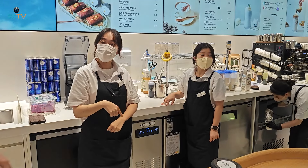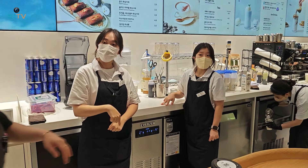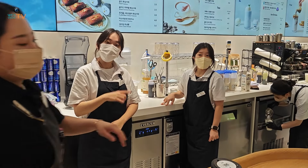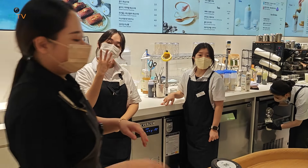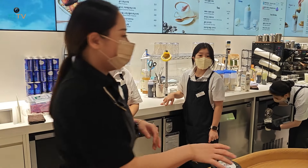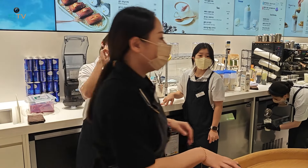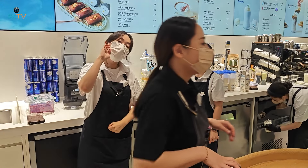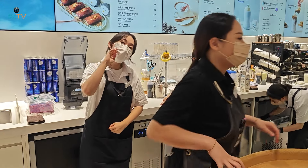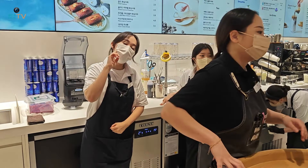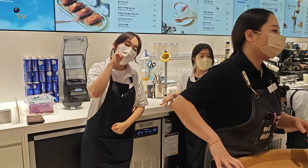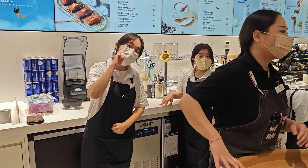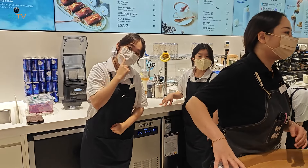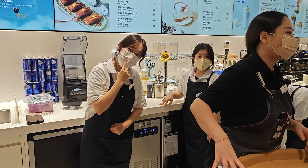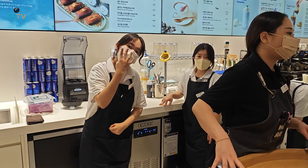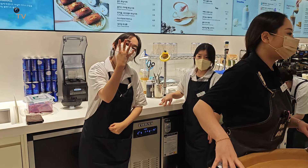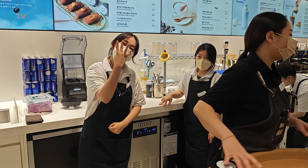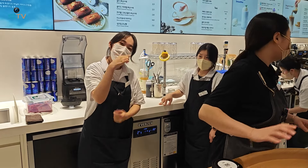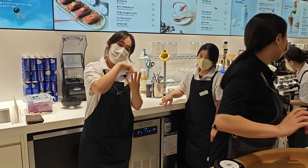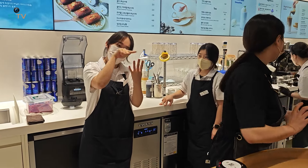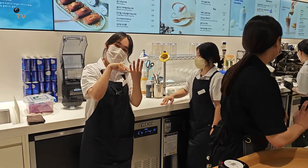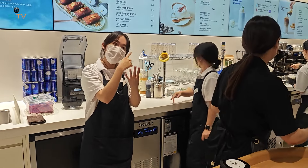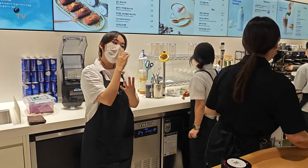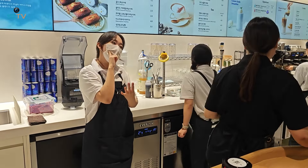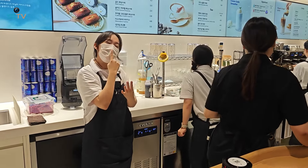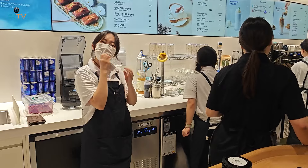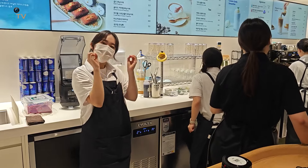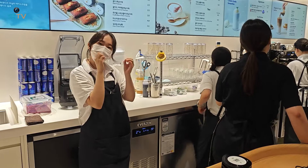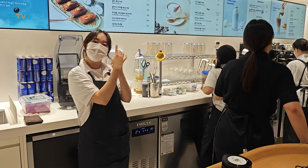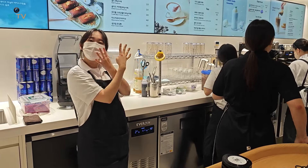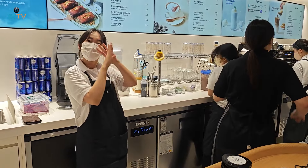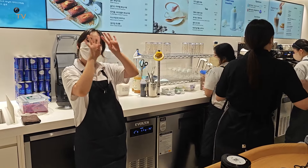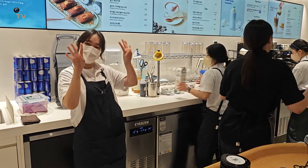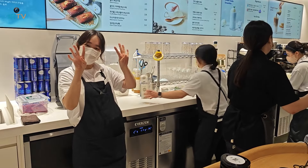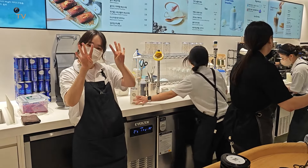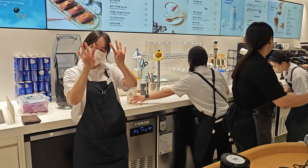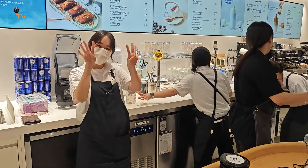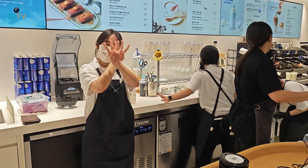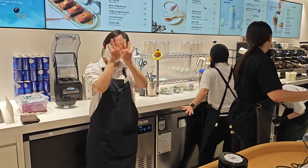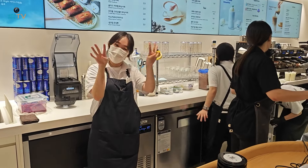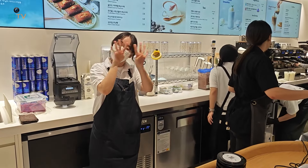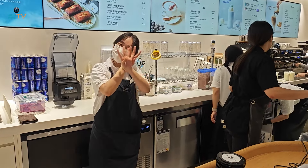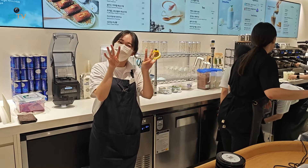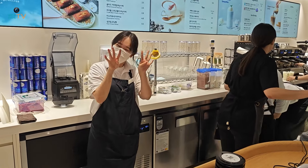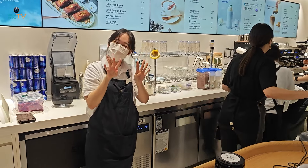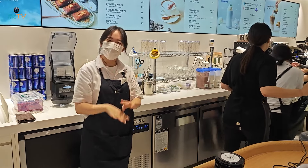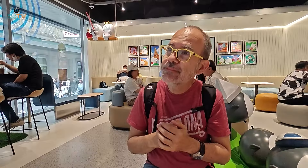Somos un total de ocho y trabajamos en dos turnos de cuatro personas cada uno.